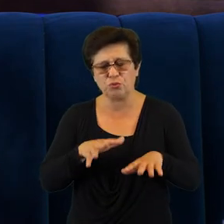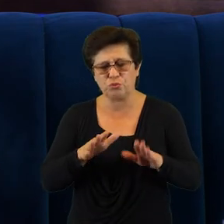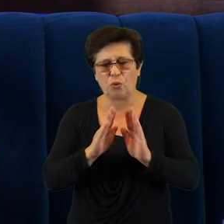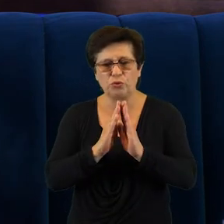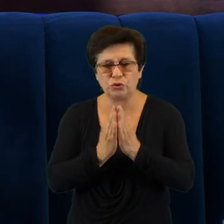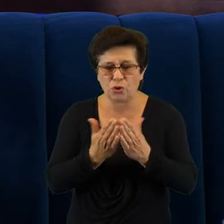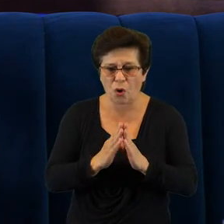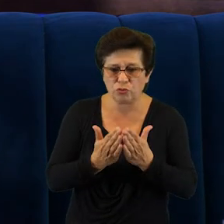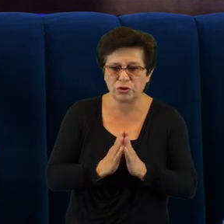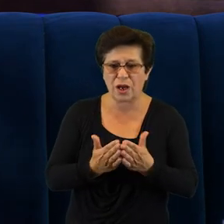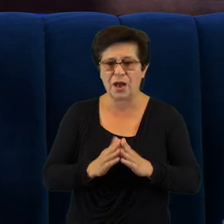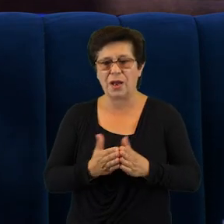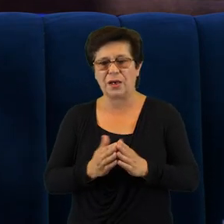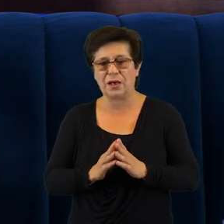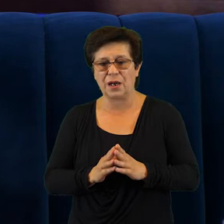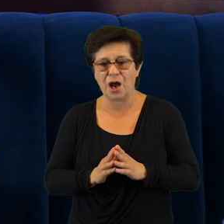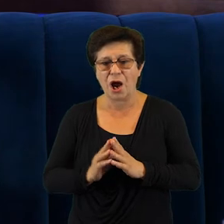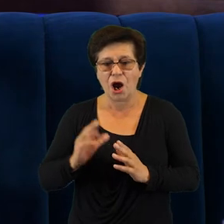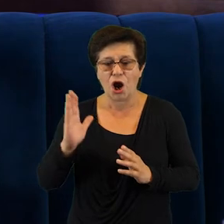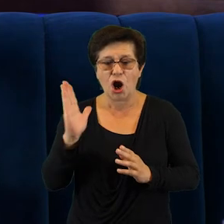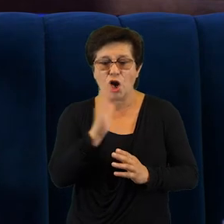zatytułowanej "Szkapa albo współczucie dla zwierząt"